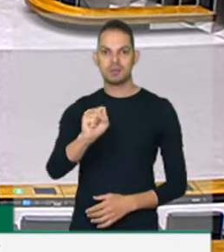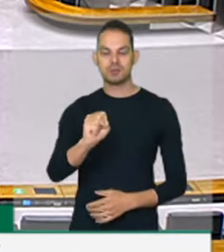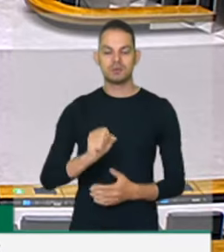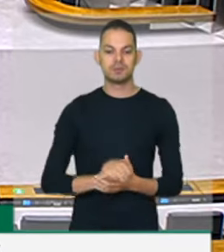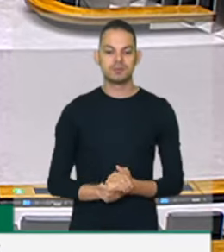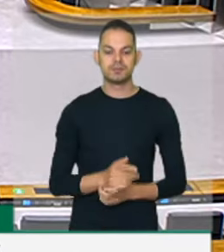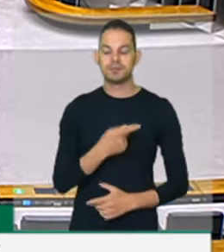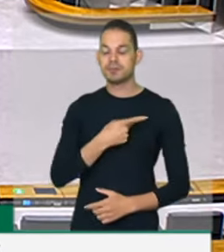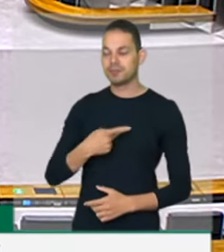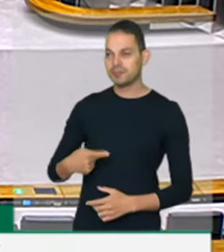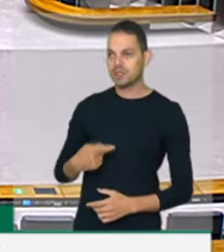PRESIDENTE, PRIMEIRA LUGAR EU QUERO ELOGIAR A INICIATIVA DOS